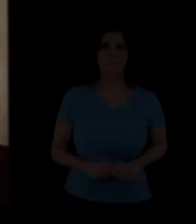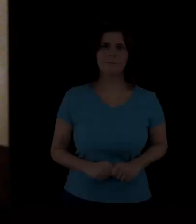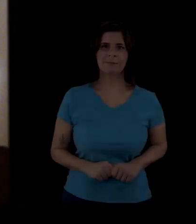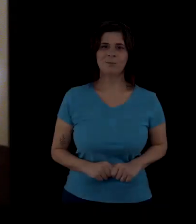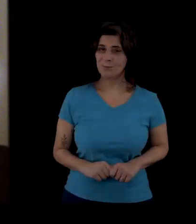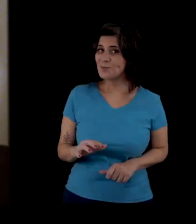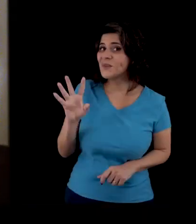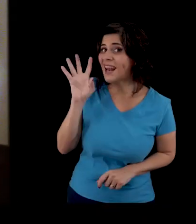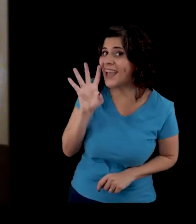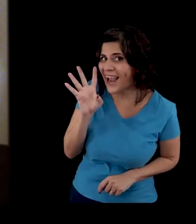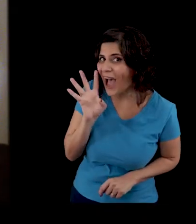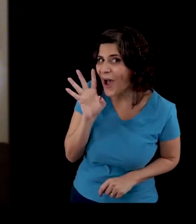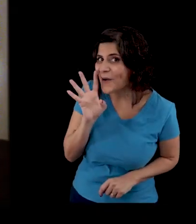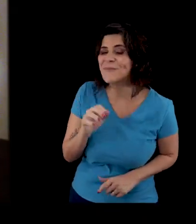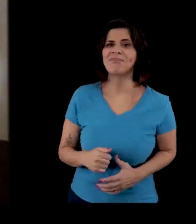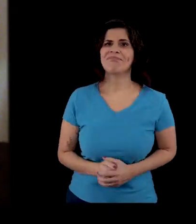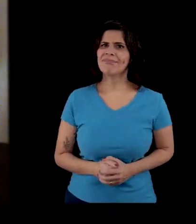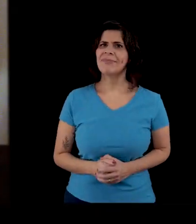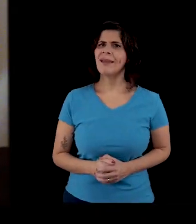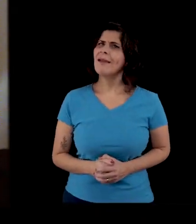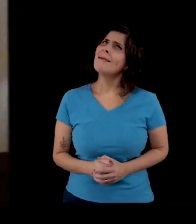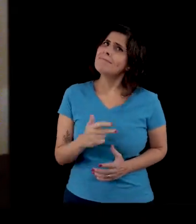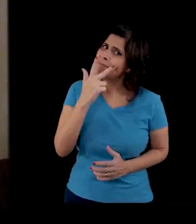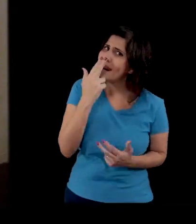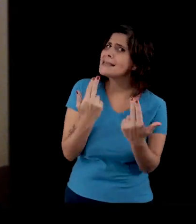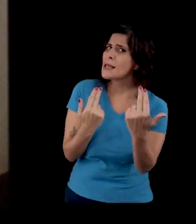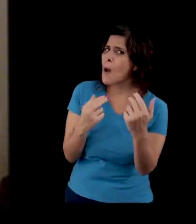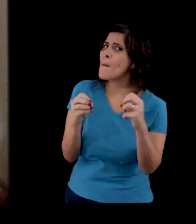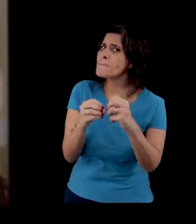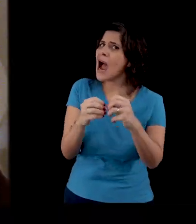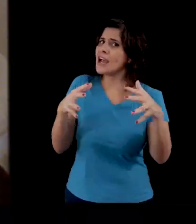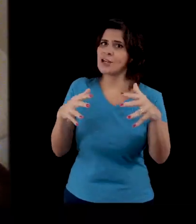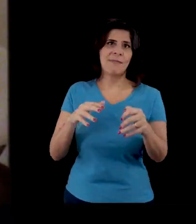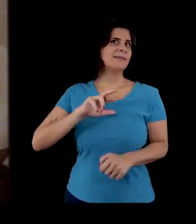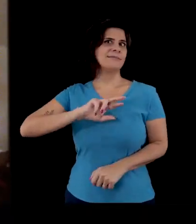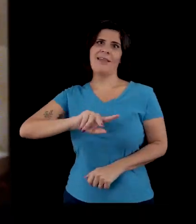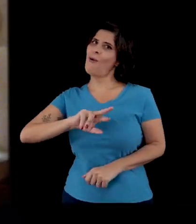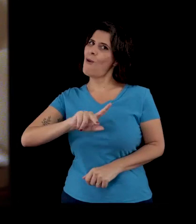É legal isso, não é? Parece mágica, mas não é. É técnica.